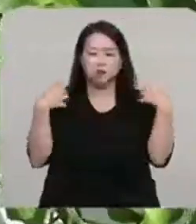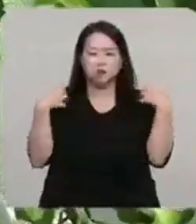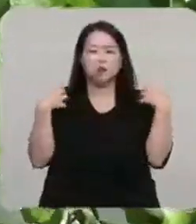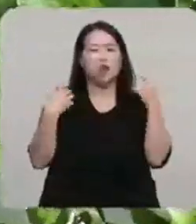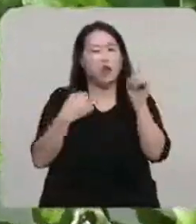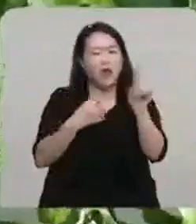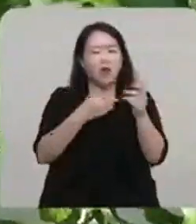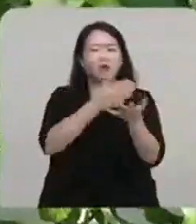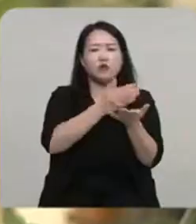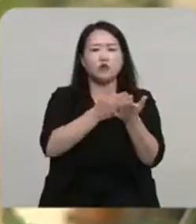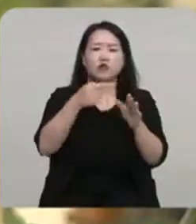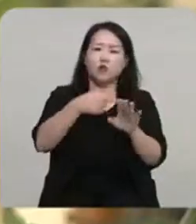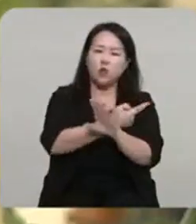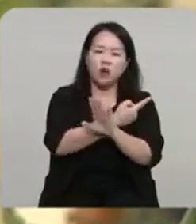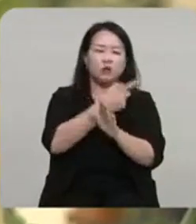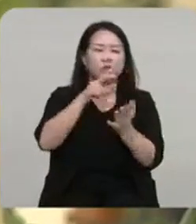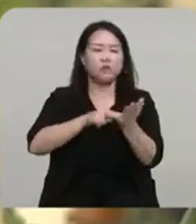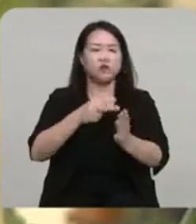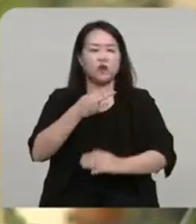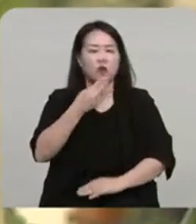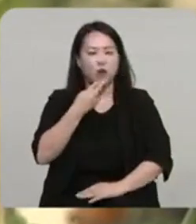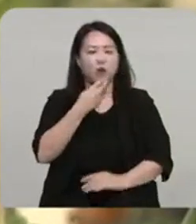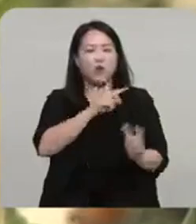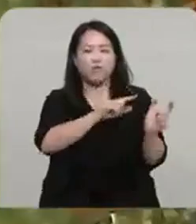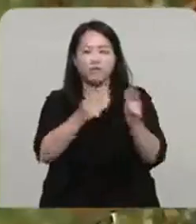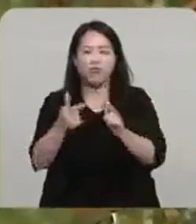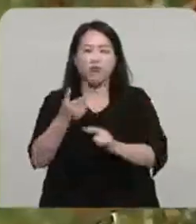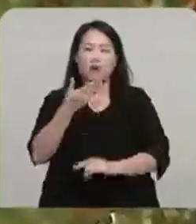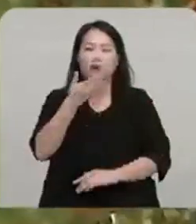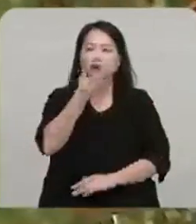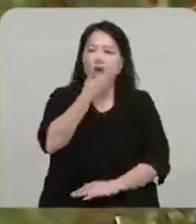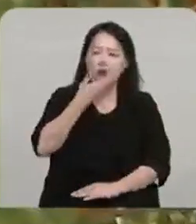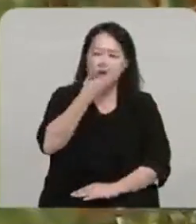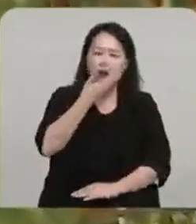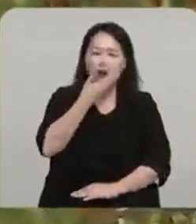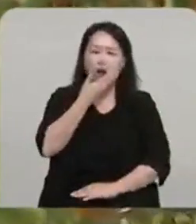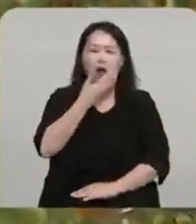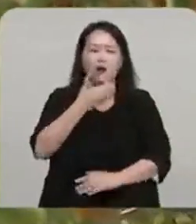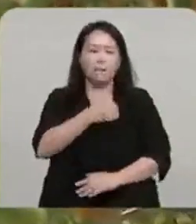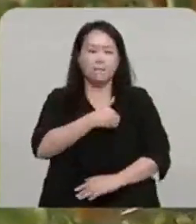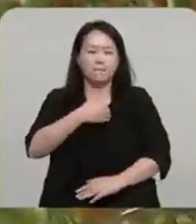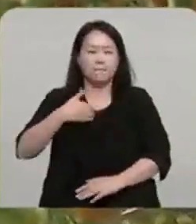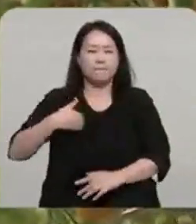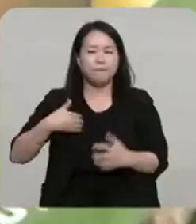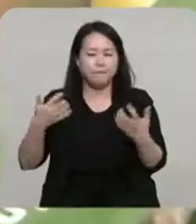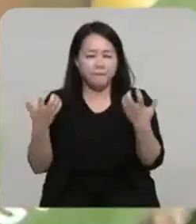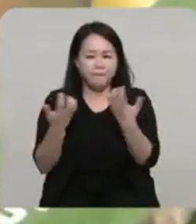데다 항암과 항산화 물질이 풍부 해 who가 정한 세계 3대 면역 식품